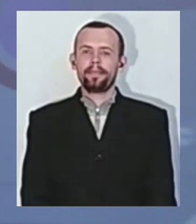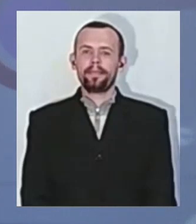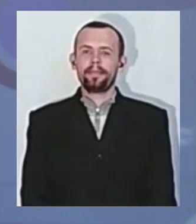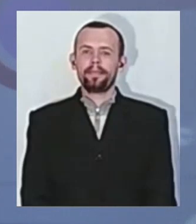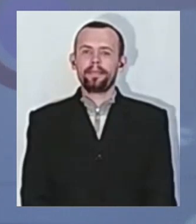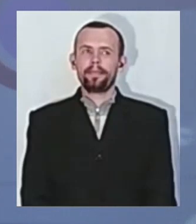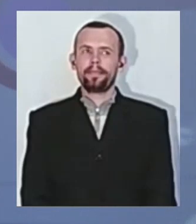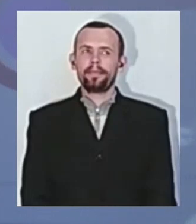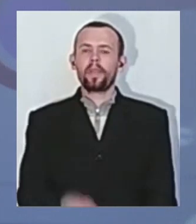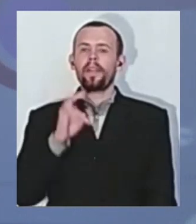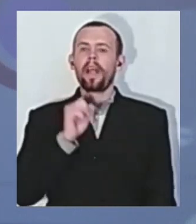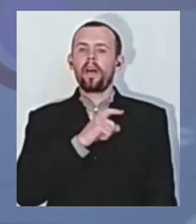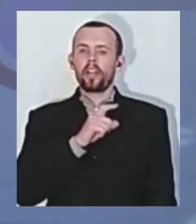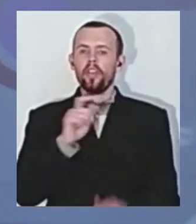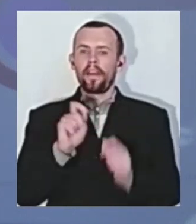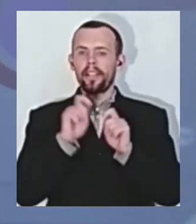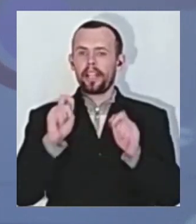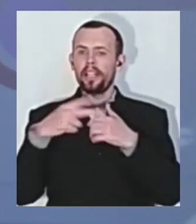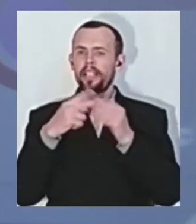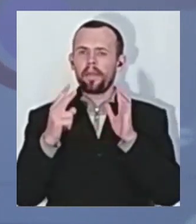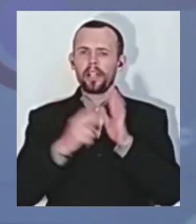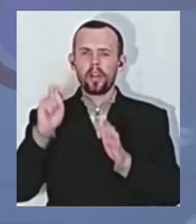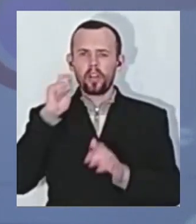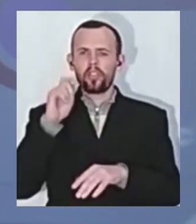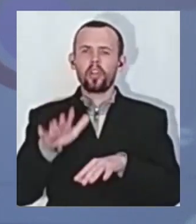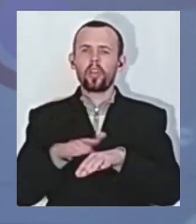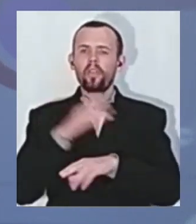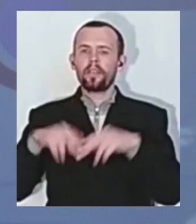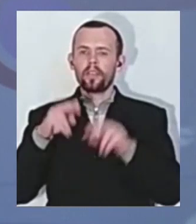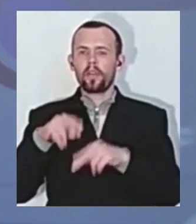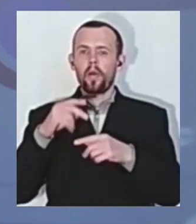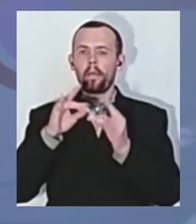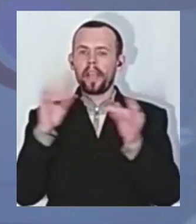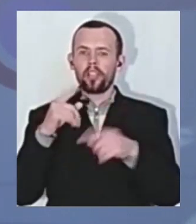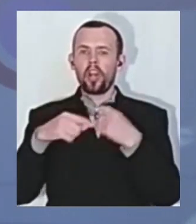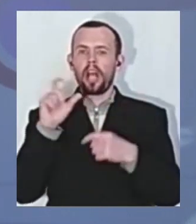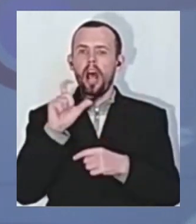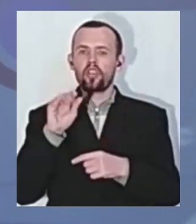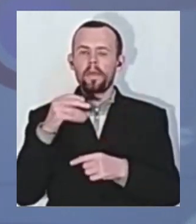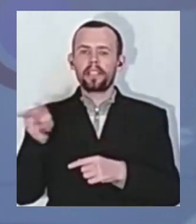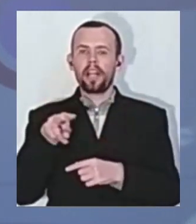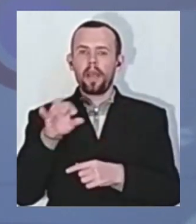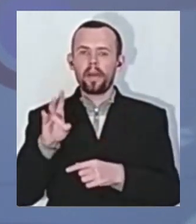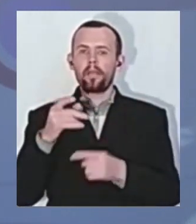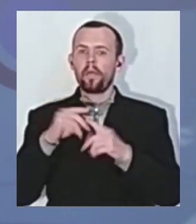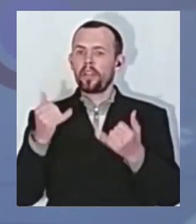На Одещині відкрили 17-річний довгобуд – міст через Хаджибейський лиман. Утім, наразі не всі роботи завершені.